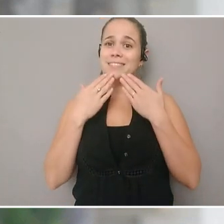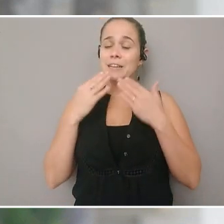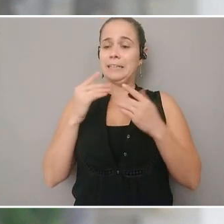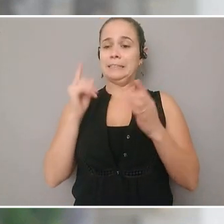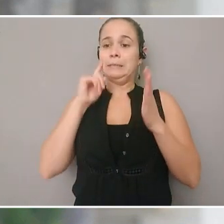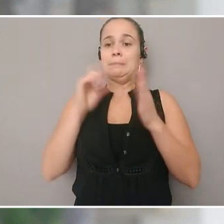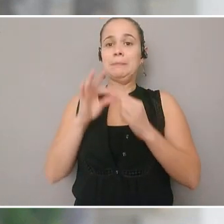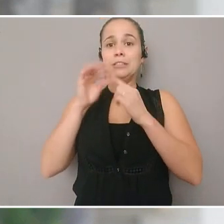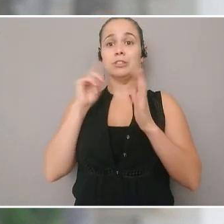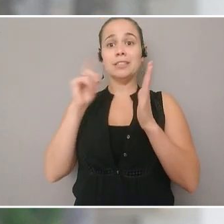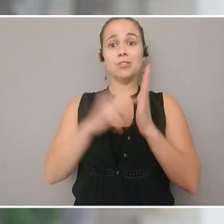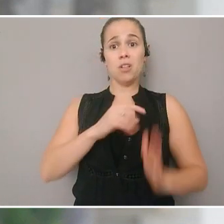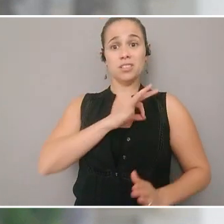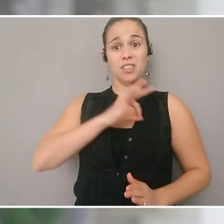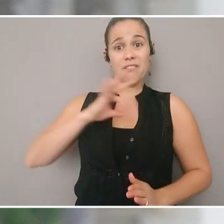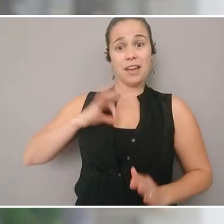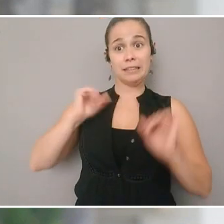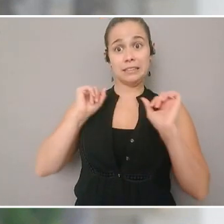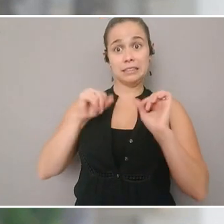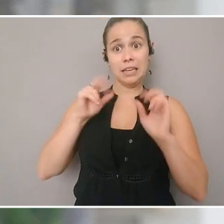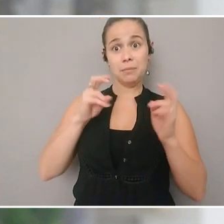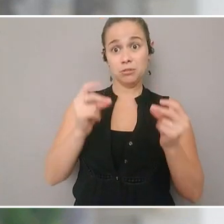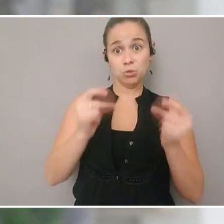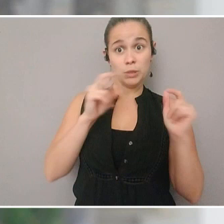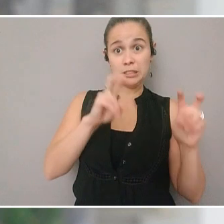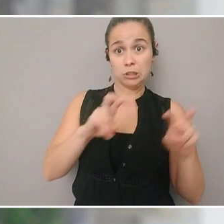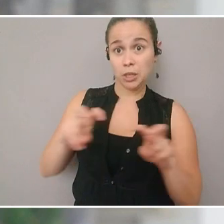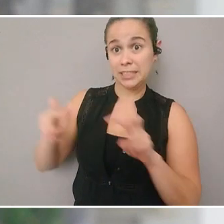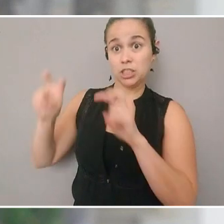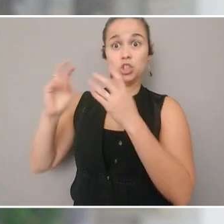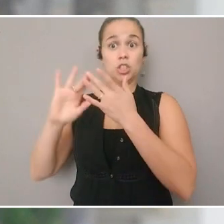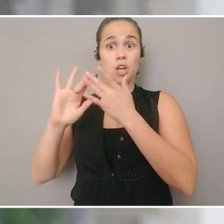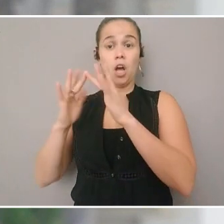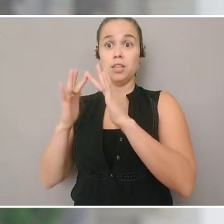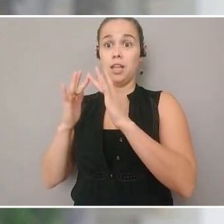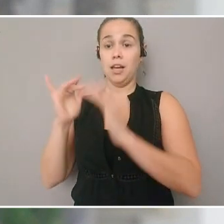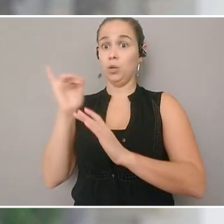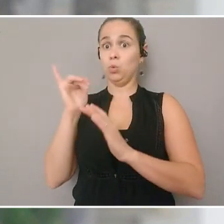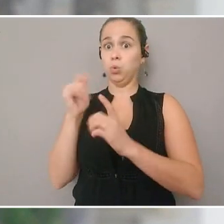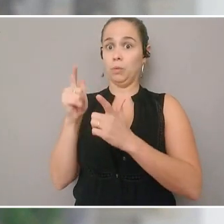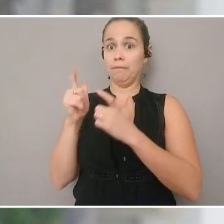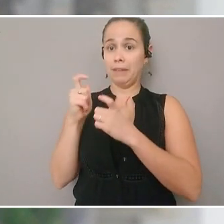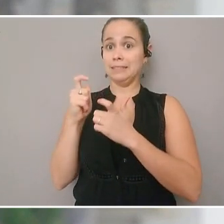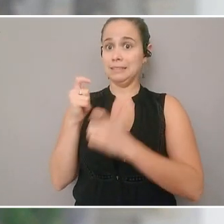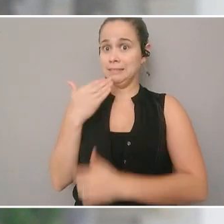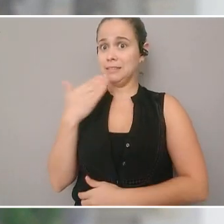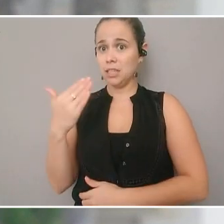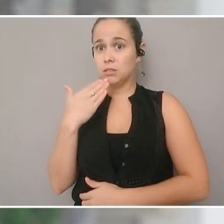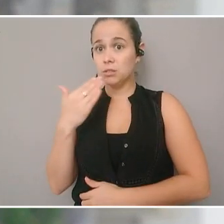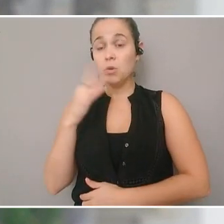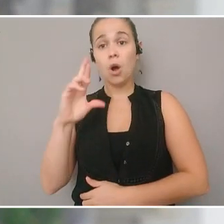RCC que rapidamente hicieron la transición de sus